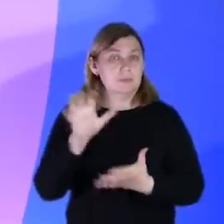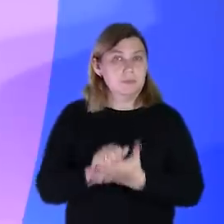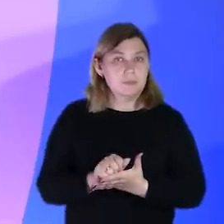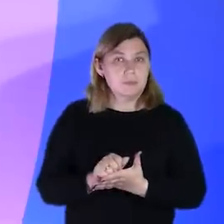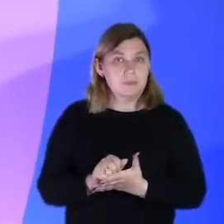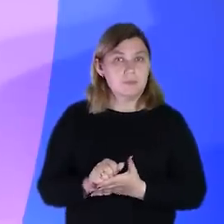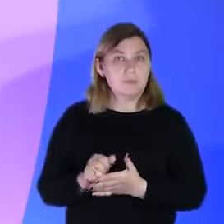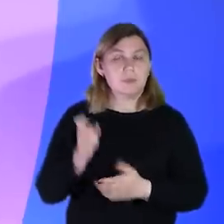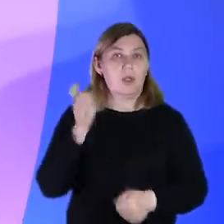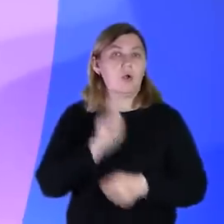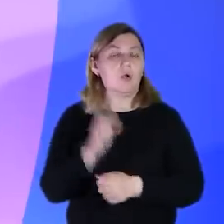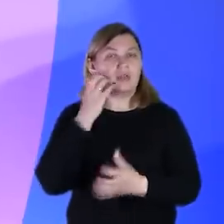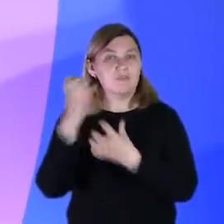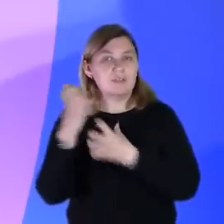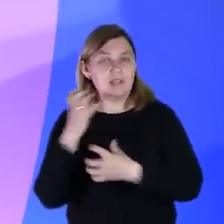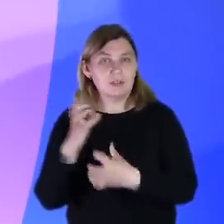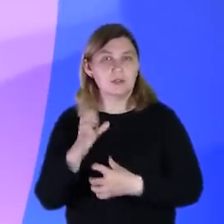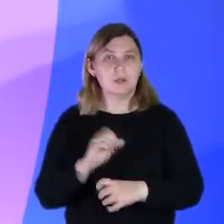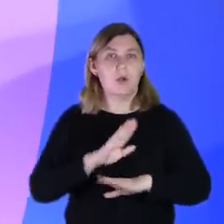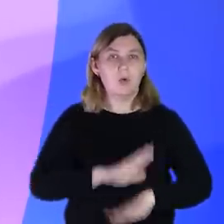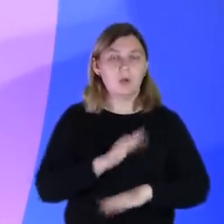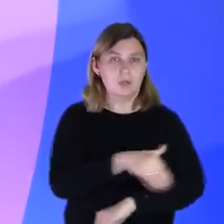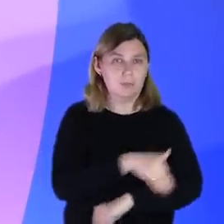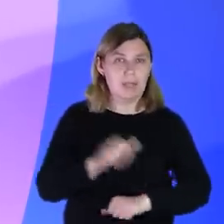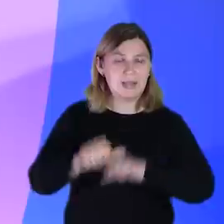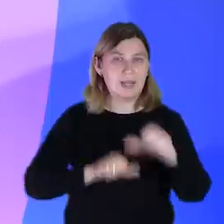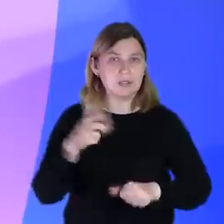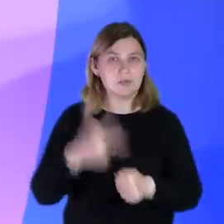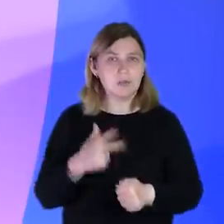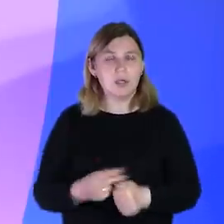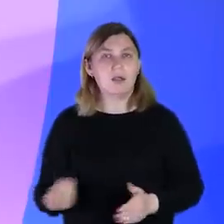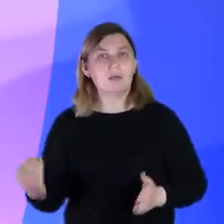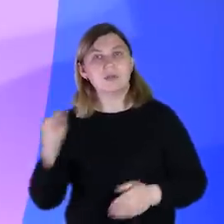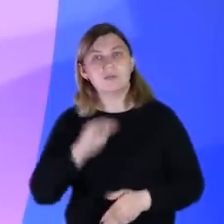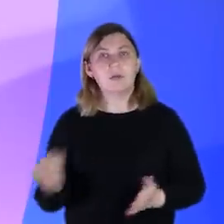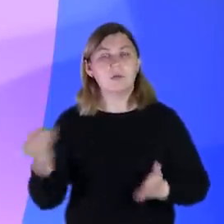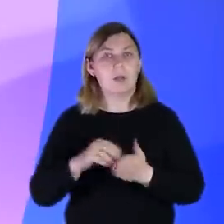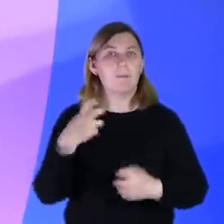kontrwywiad Korpusu Ochrony Pogranicza w latach trzydziestych doszedł bardzo poważny problem,